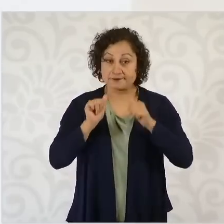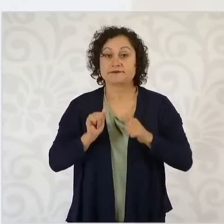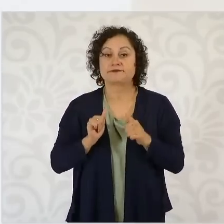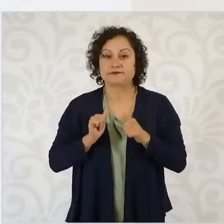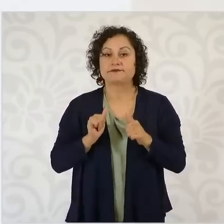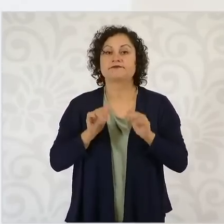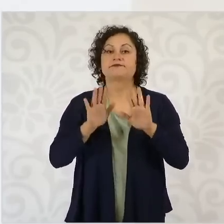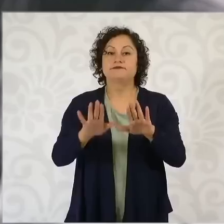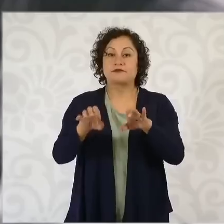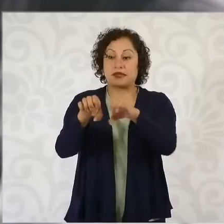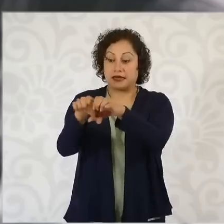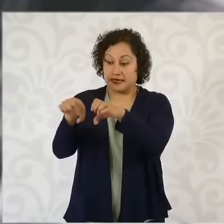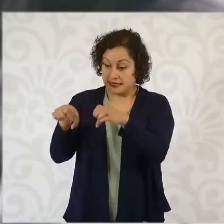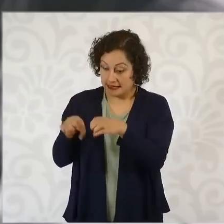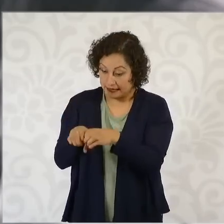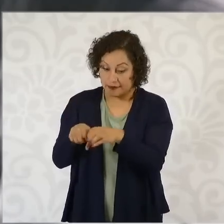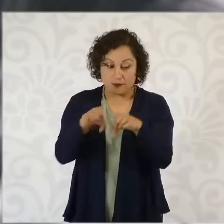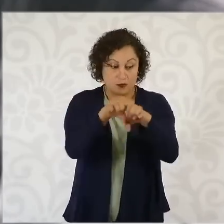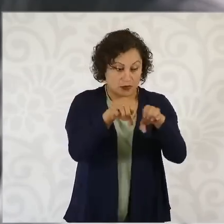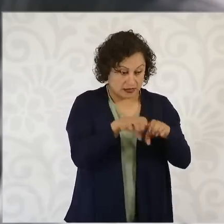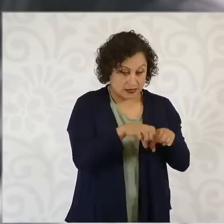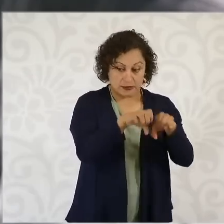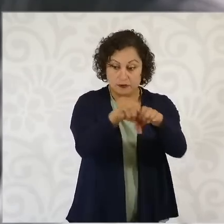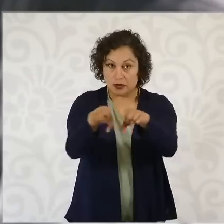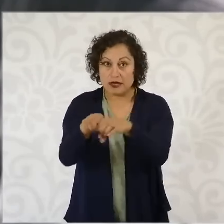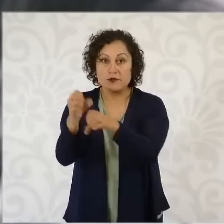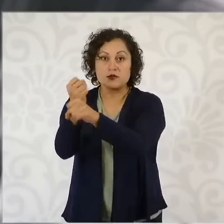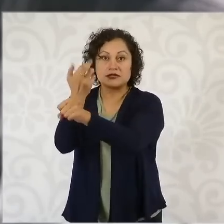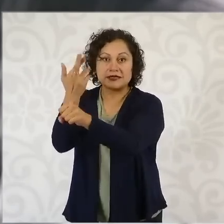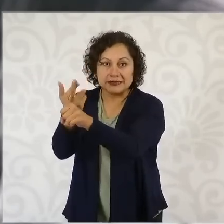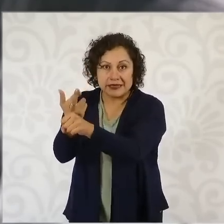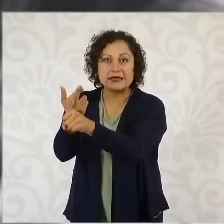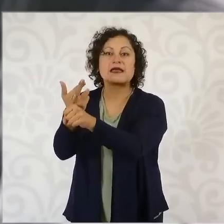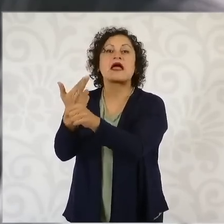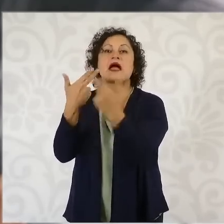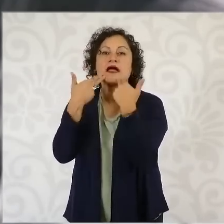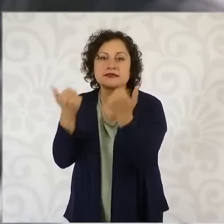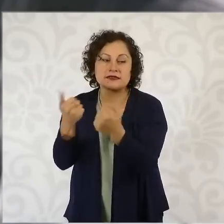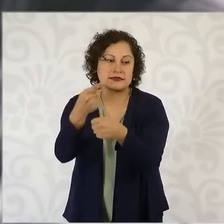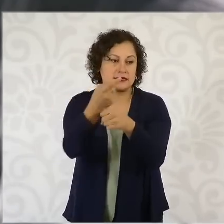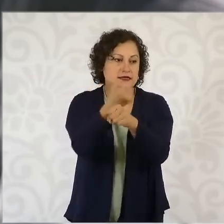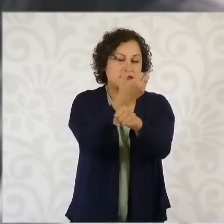Hacienda secretaria de economía y otros equipos del gobierno de México hemos estado trabajando